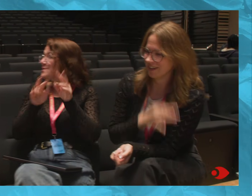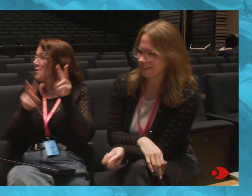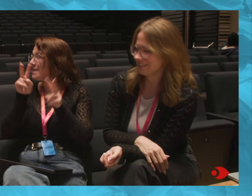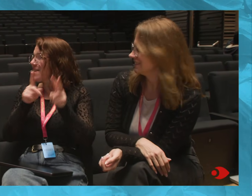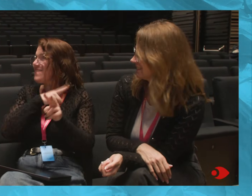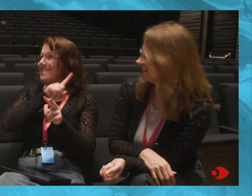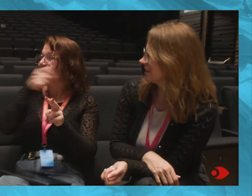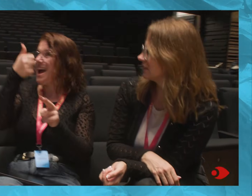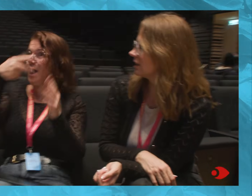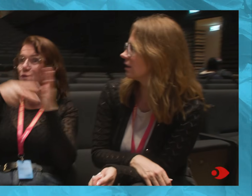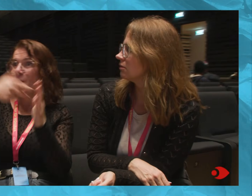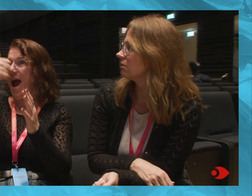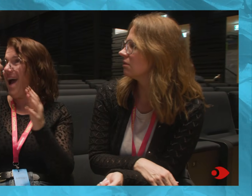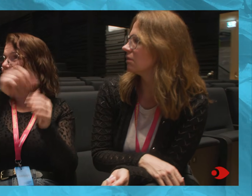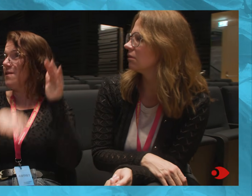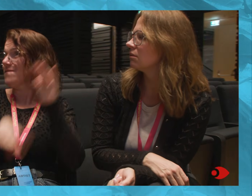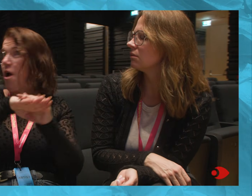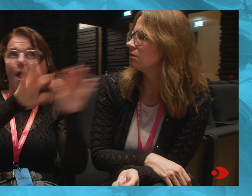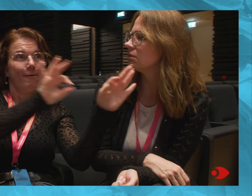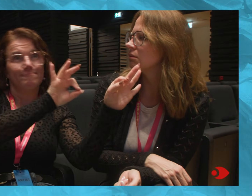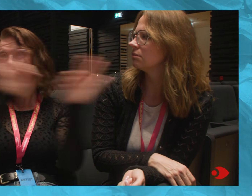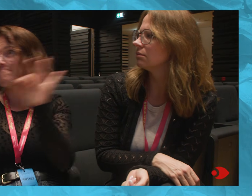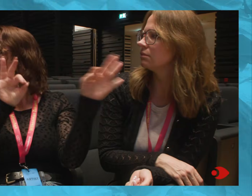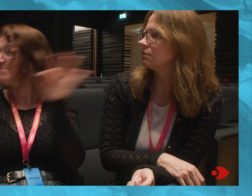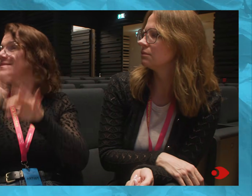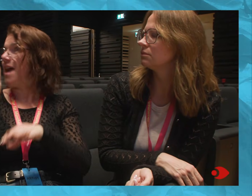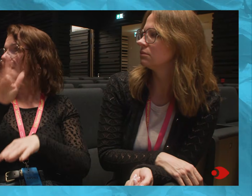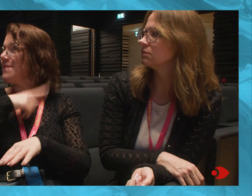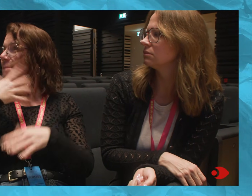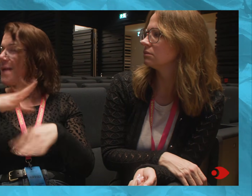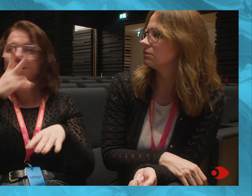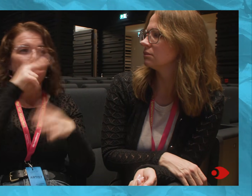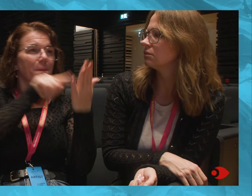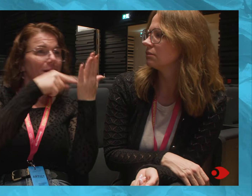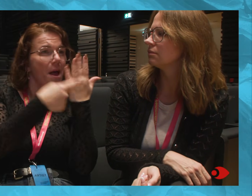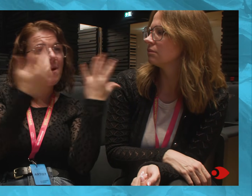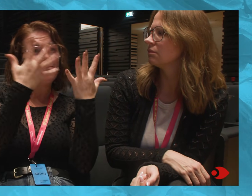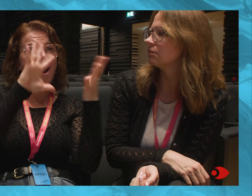Dolmetschen übersetzt den Songtext eins zu eins. Wir schauen vielmehr hinter den Text. Wir greifen Metaphern auf